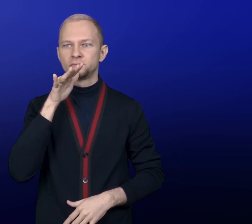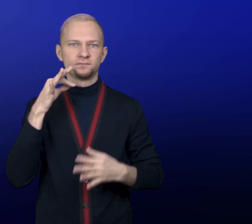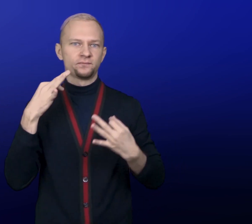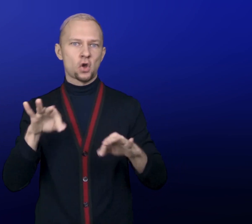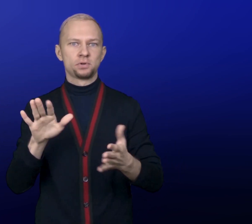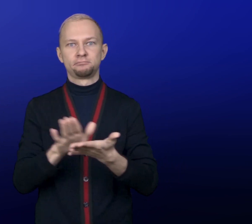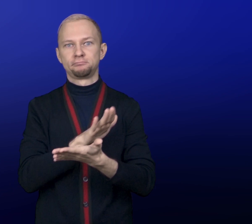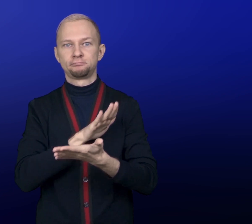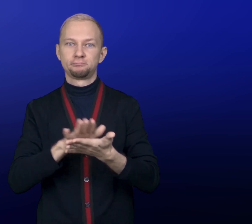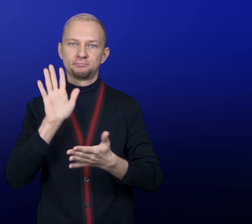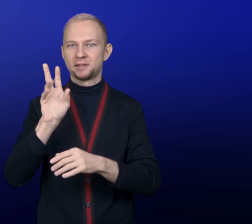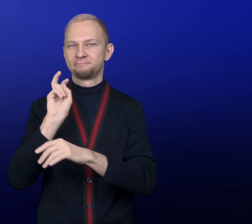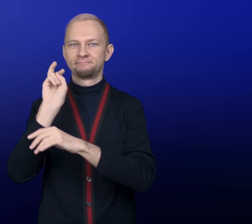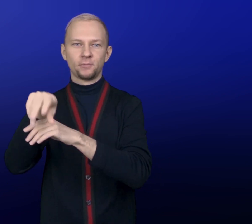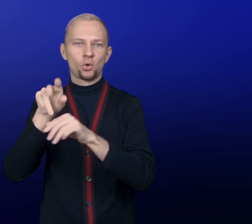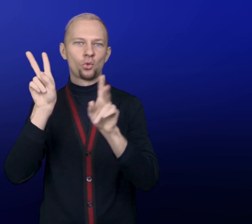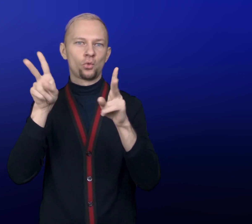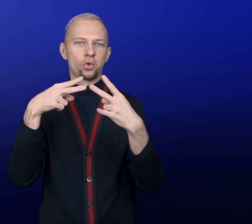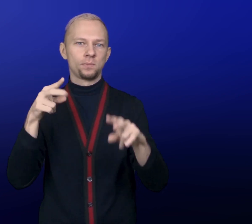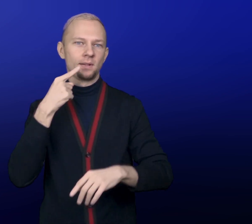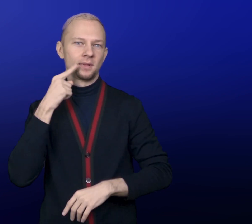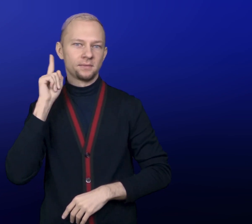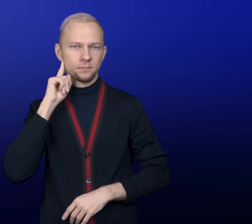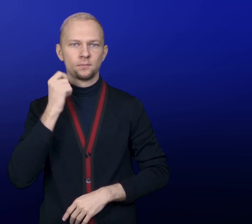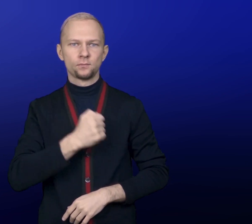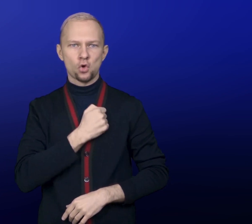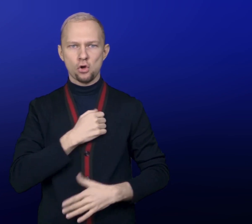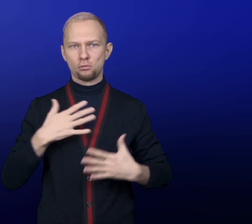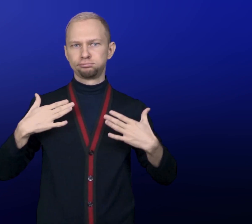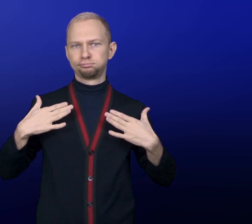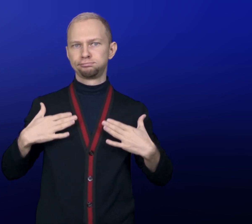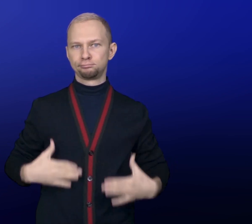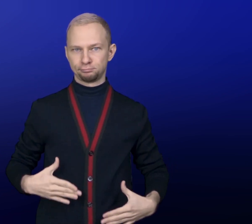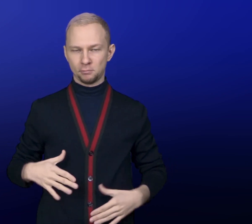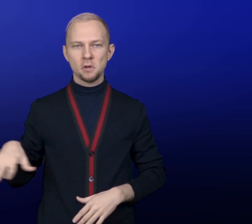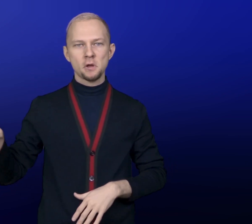И зашел в клуб для глухих в офицерском кителе.